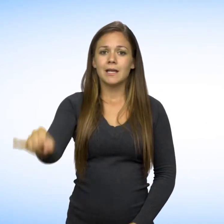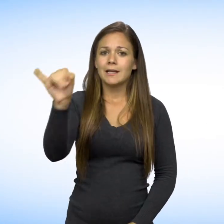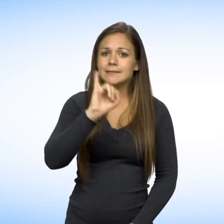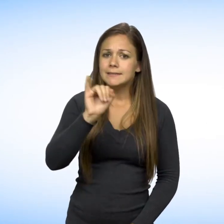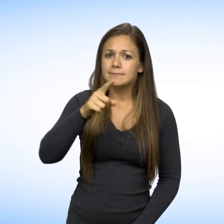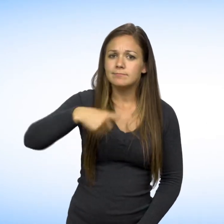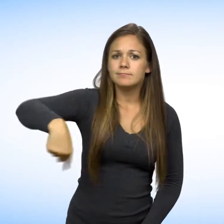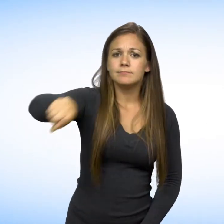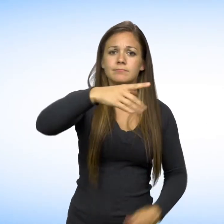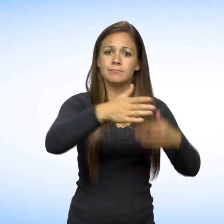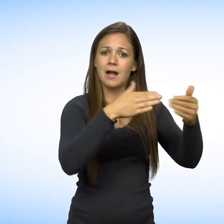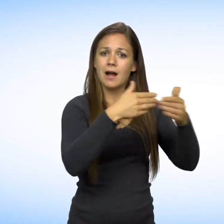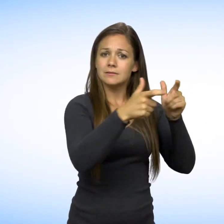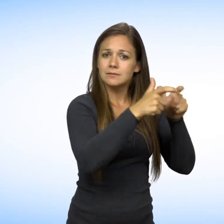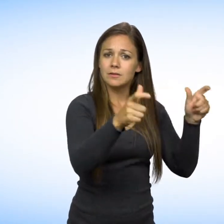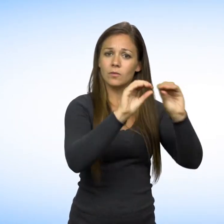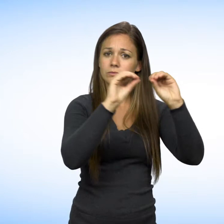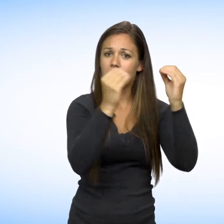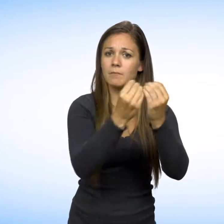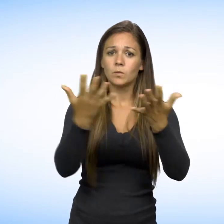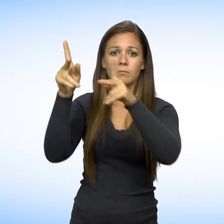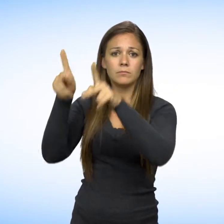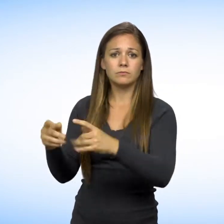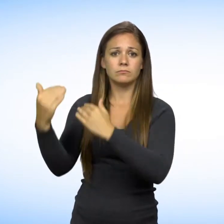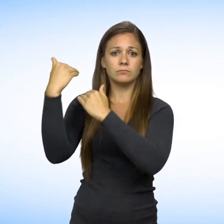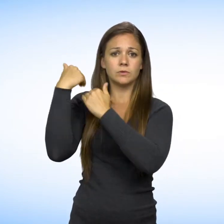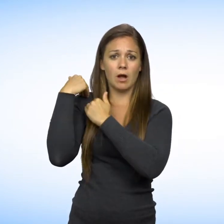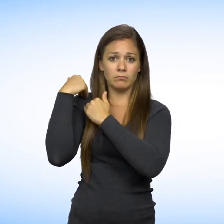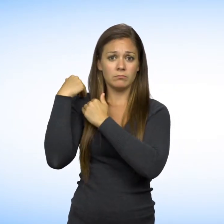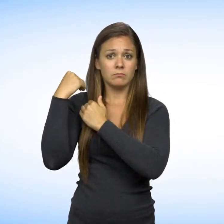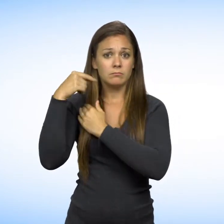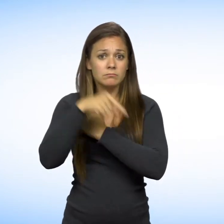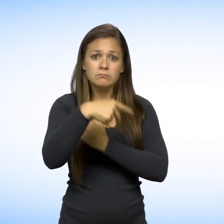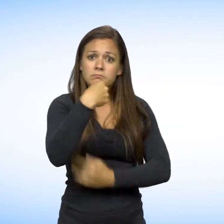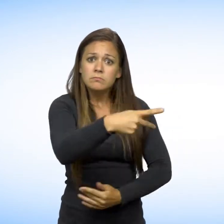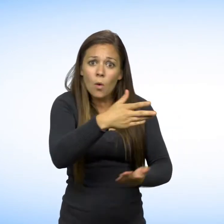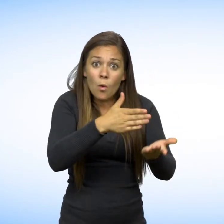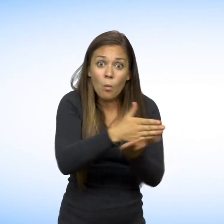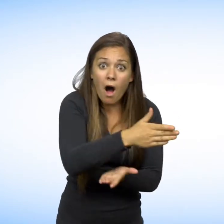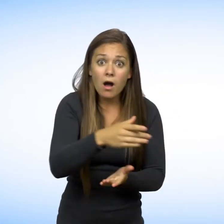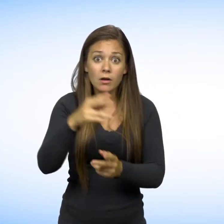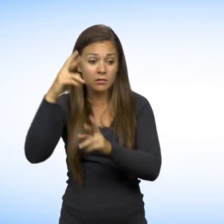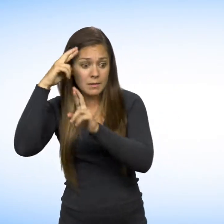Lorsque l'établissement, l'organisme ou la personne qui prend en charge le jeune ne respecte